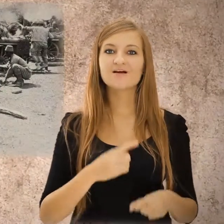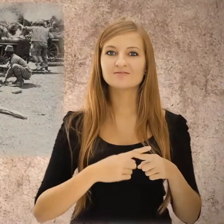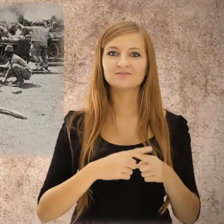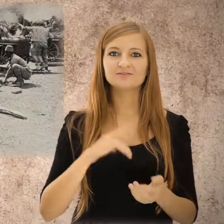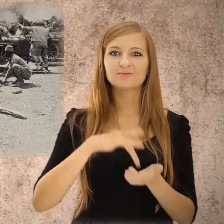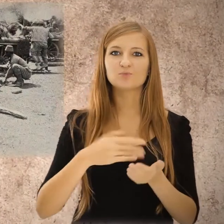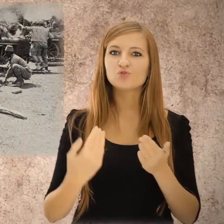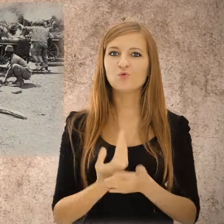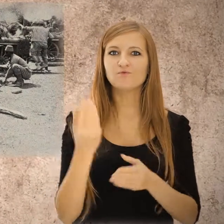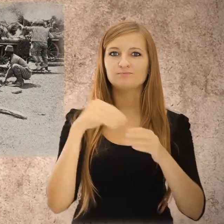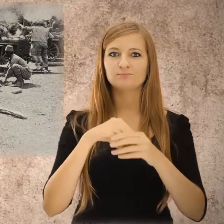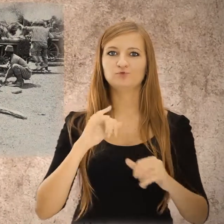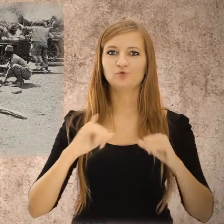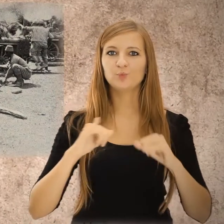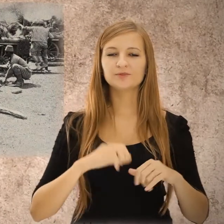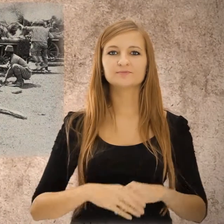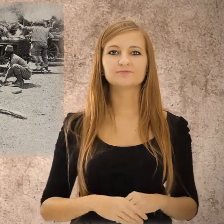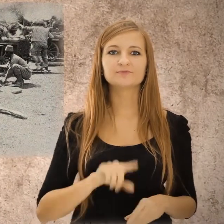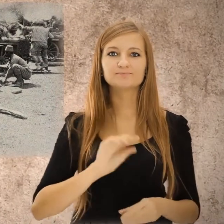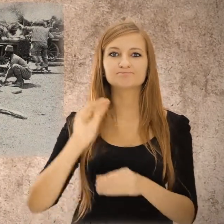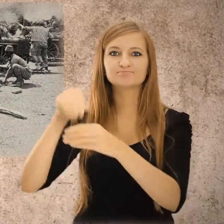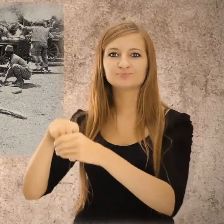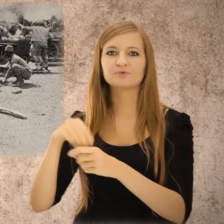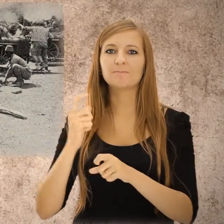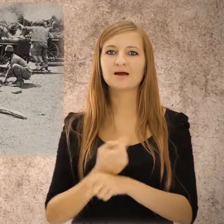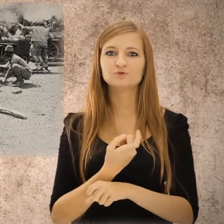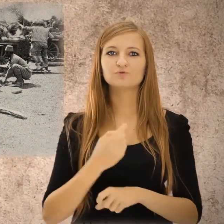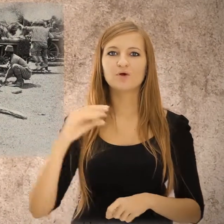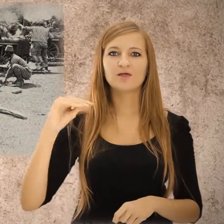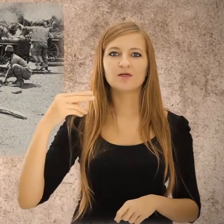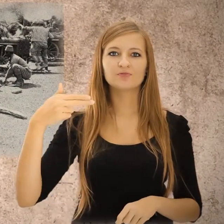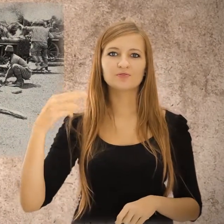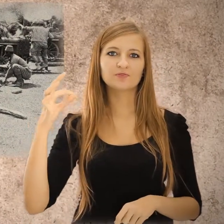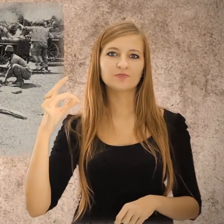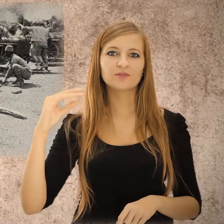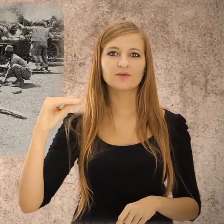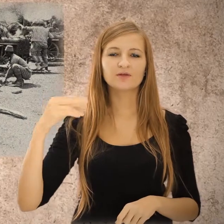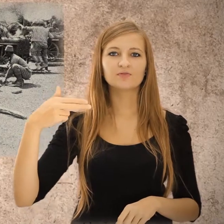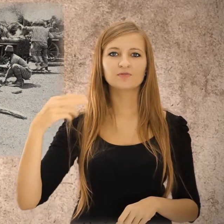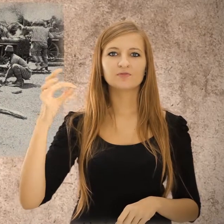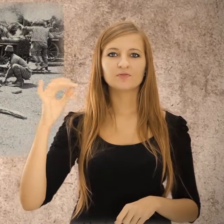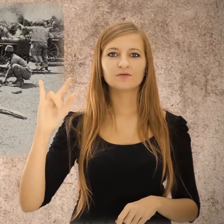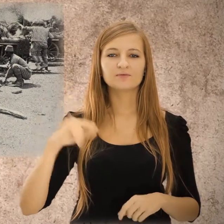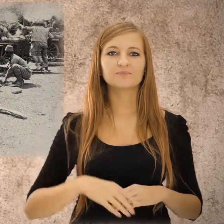W Grecji władzę objął nowy rząd Grecja przyłączyła się do Państw Ententy.